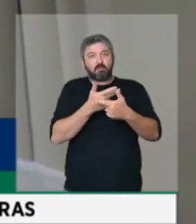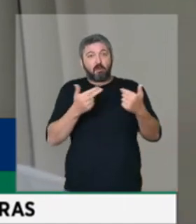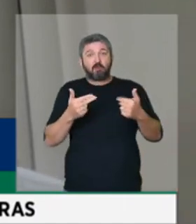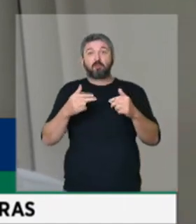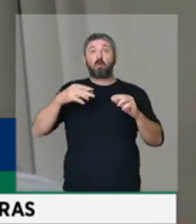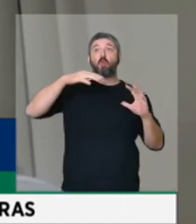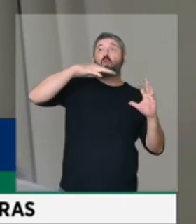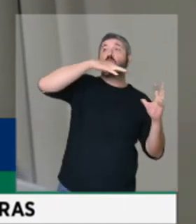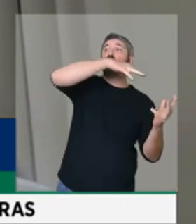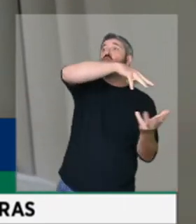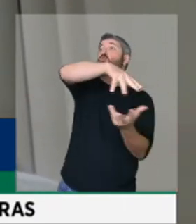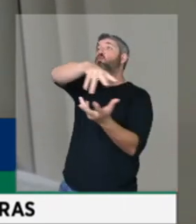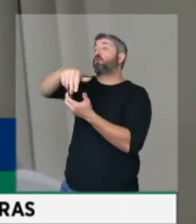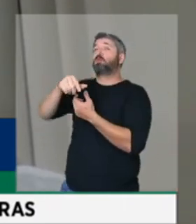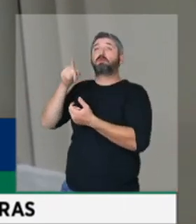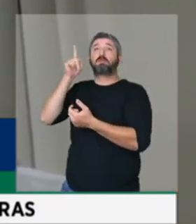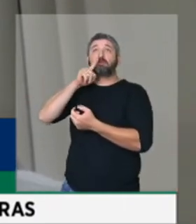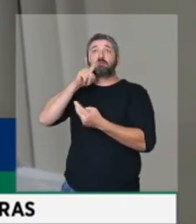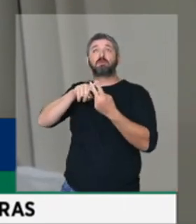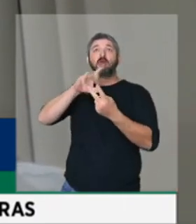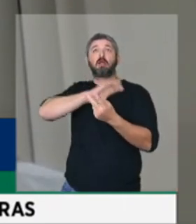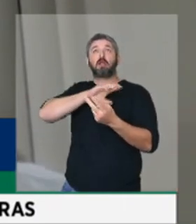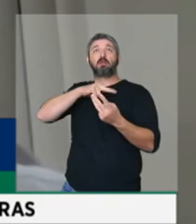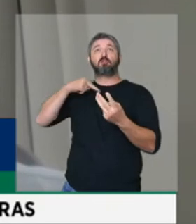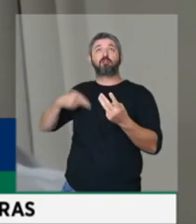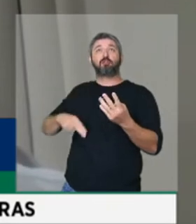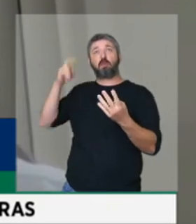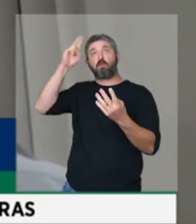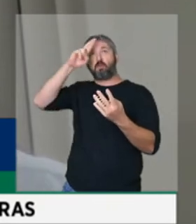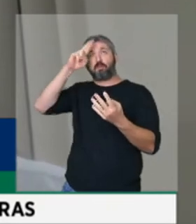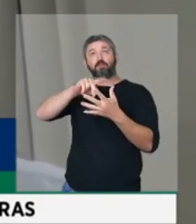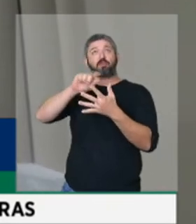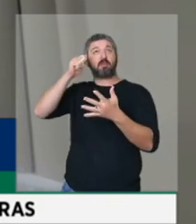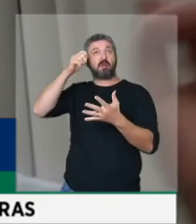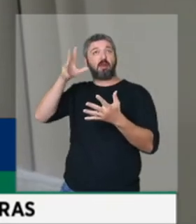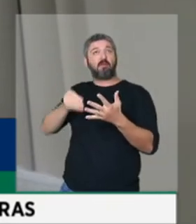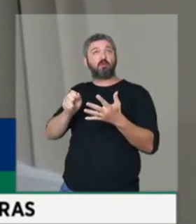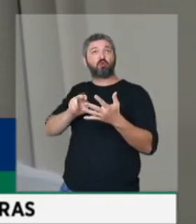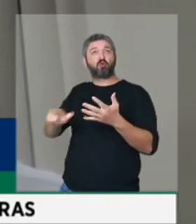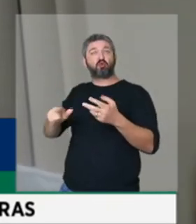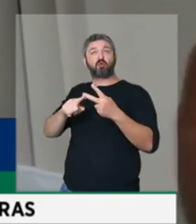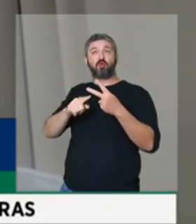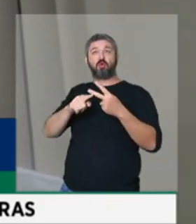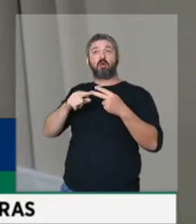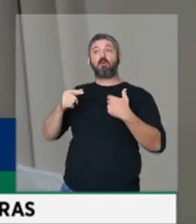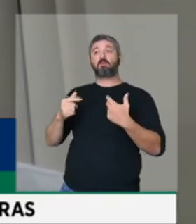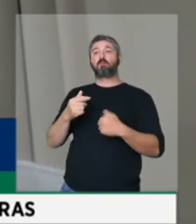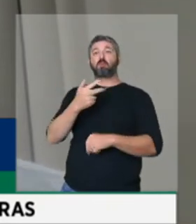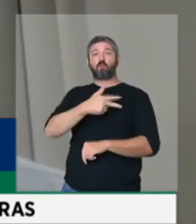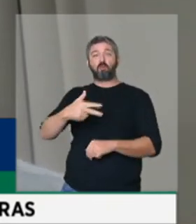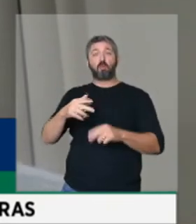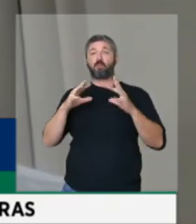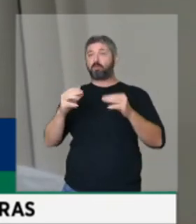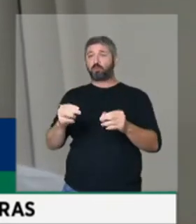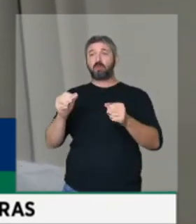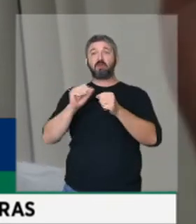COISAS COMO ELAS SÃO, O BRASIL ESTÁ NESSA NOITE COMETENDO UMA INCONSEQUÊNCIA,